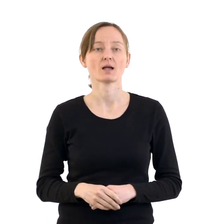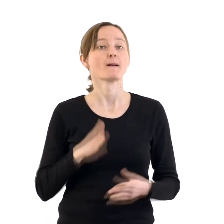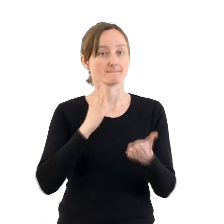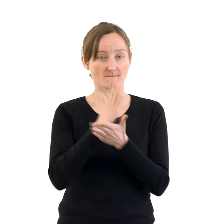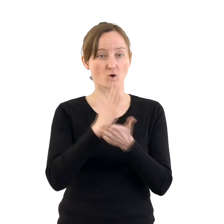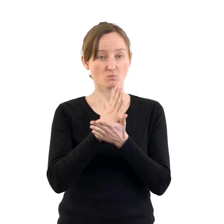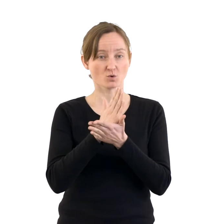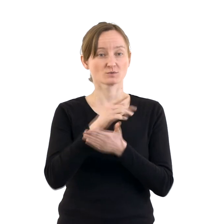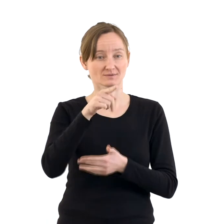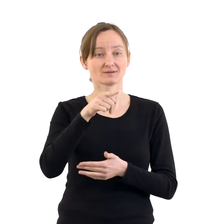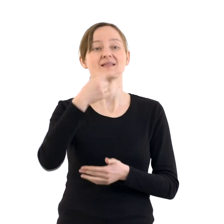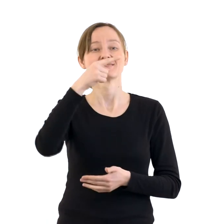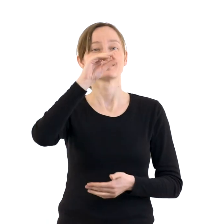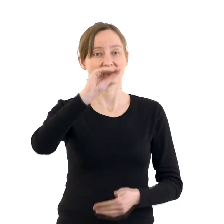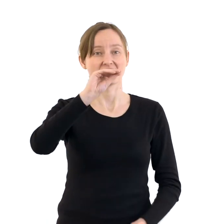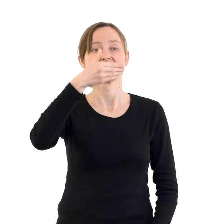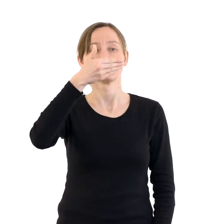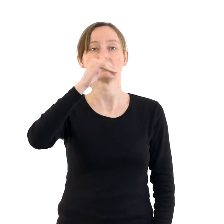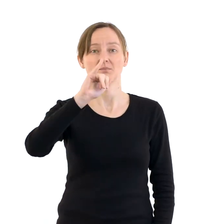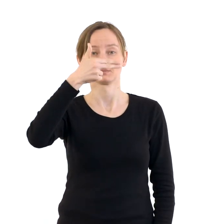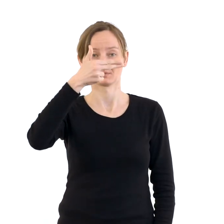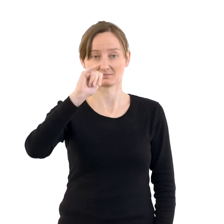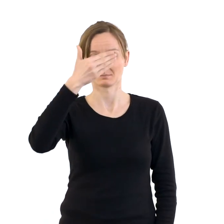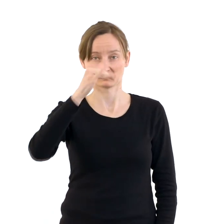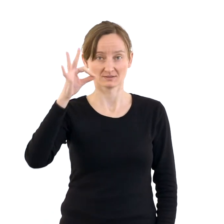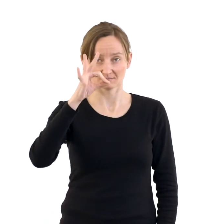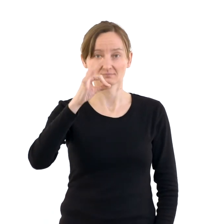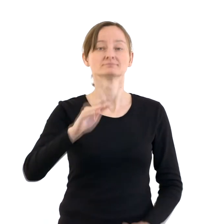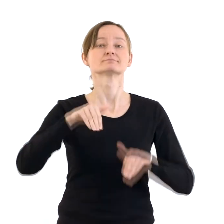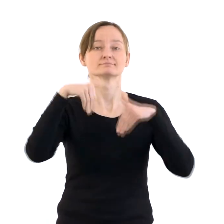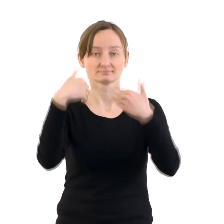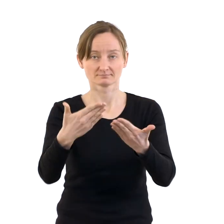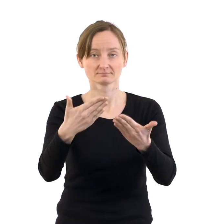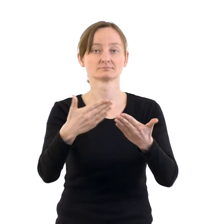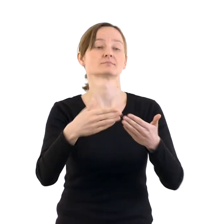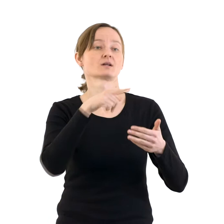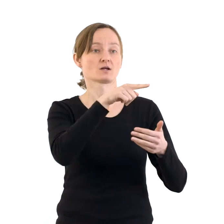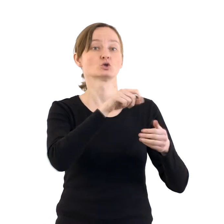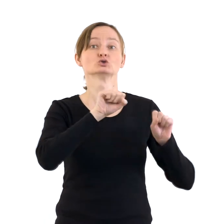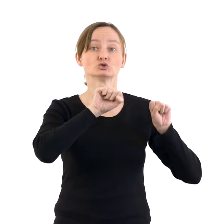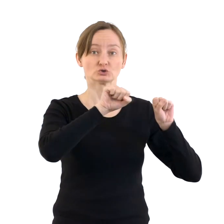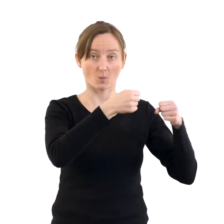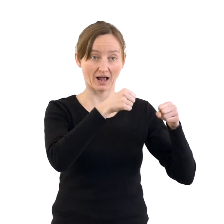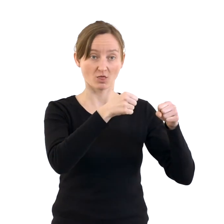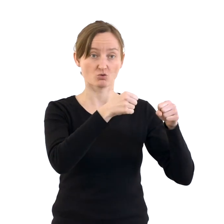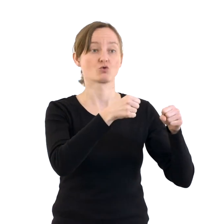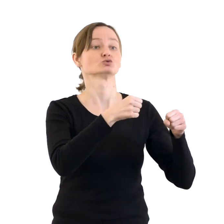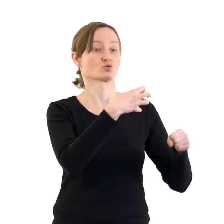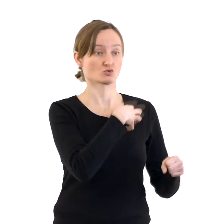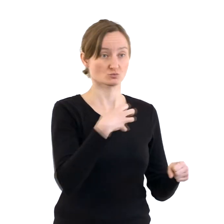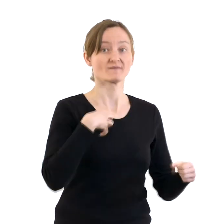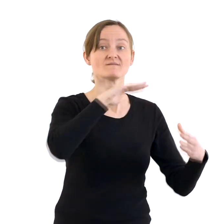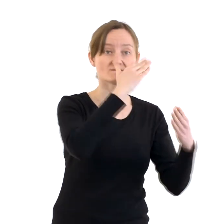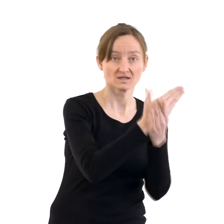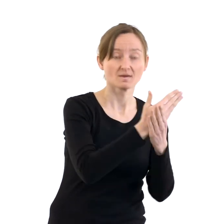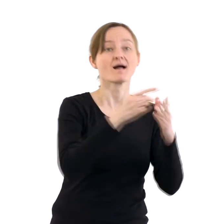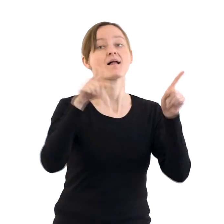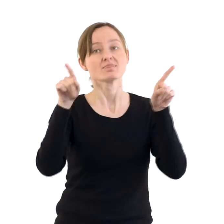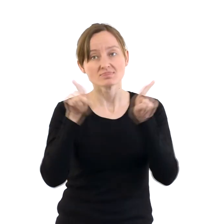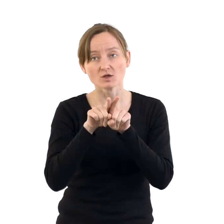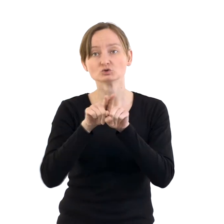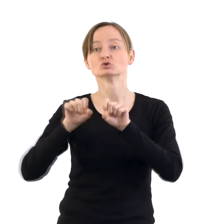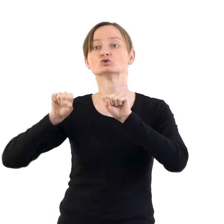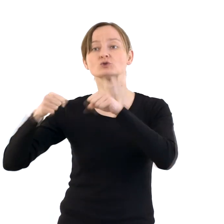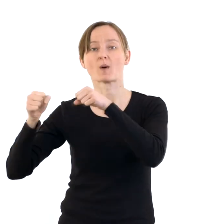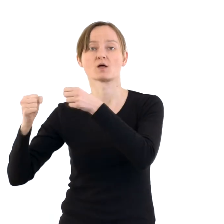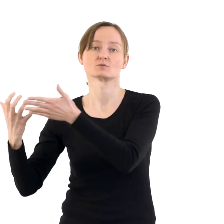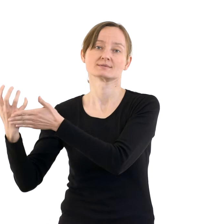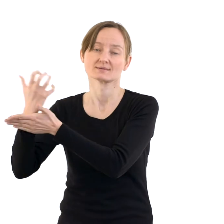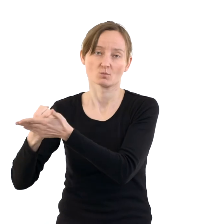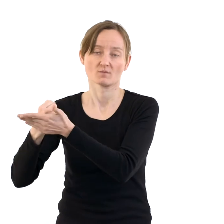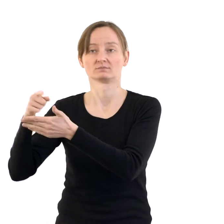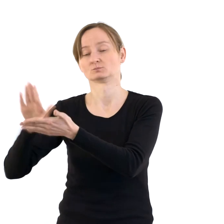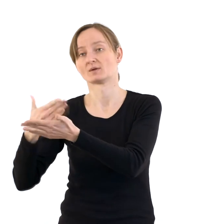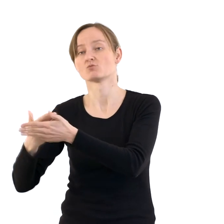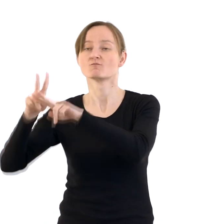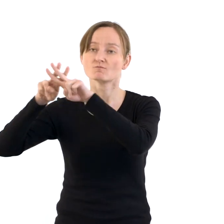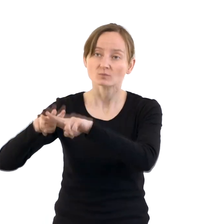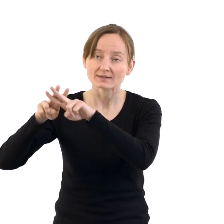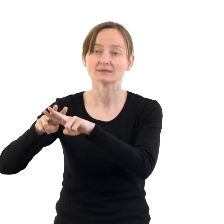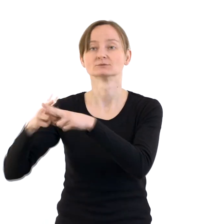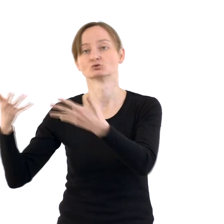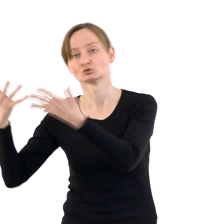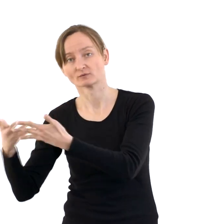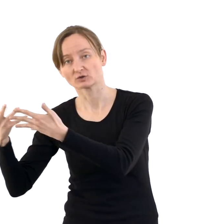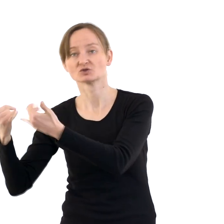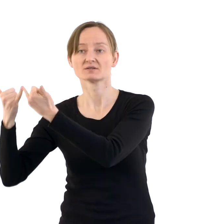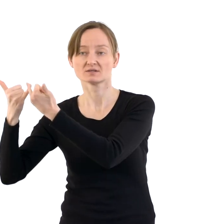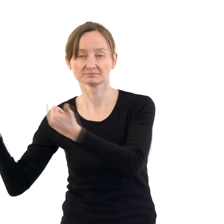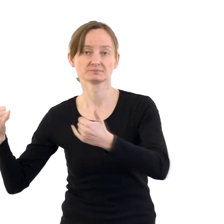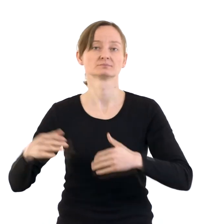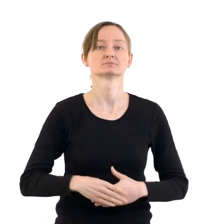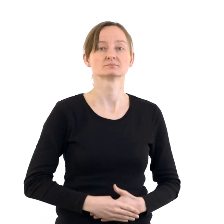Pomoc de minimis jest udzielana podmiotom prowadzącym działalność gospodarczą lub odpłatną np fundacjom, stowarzyszeniom.